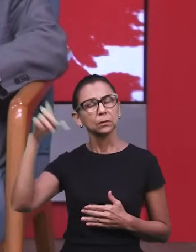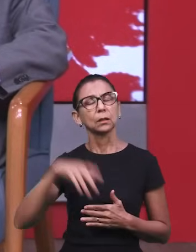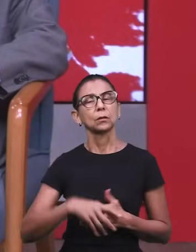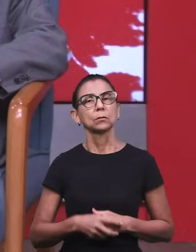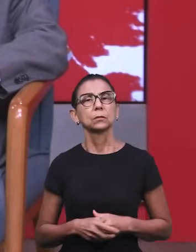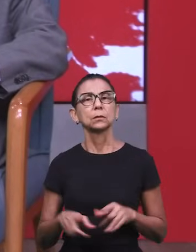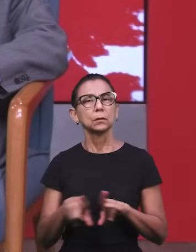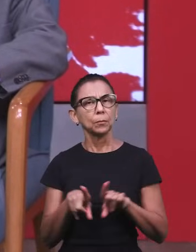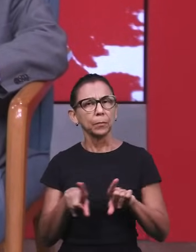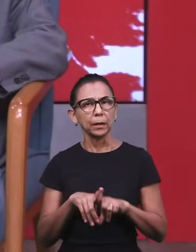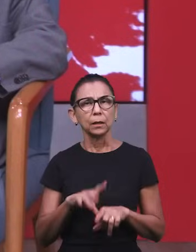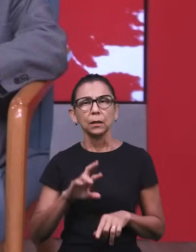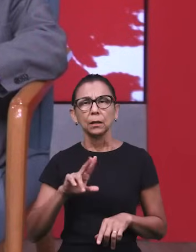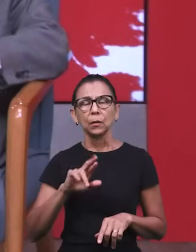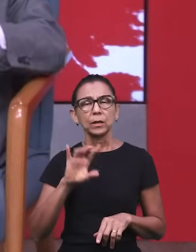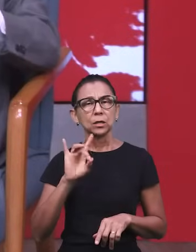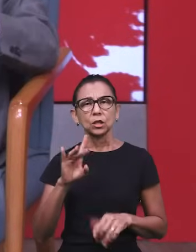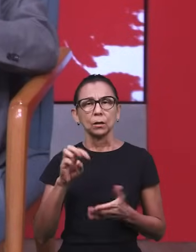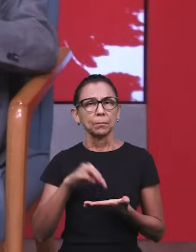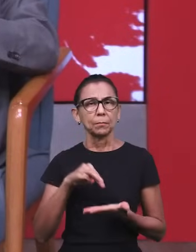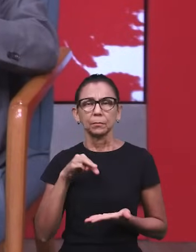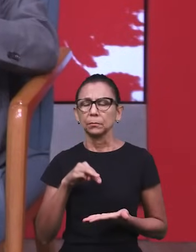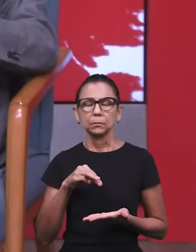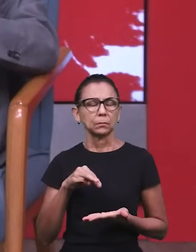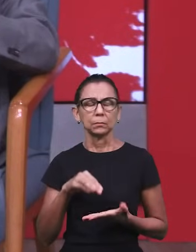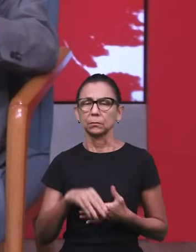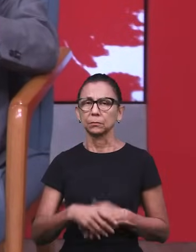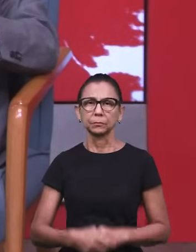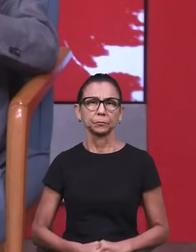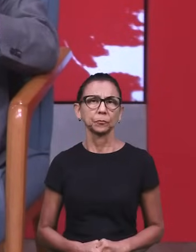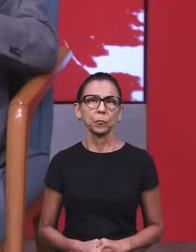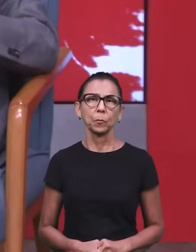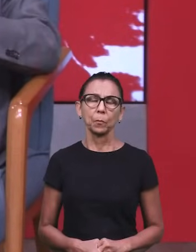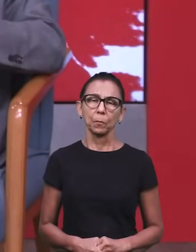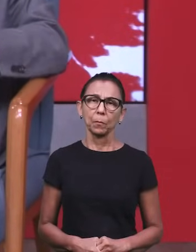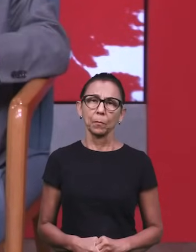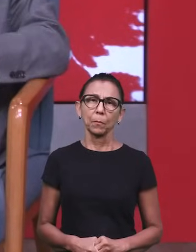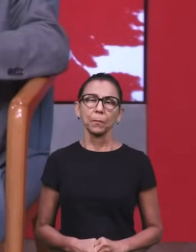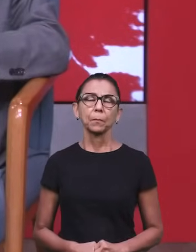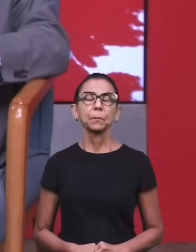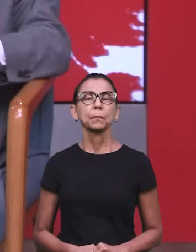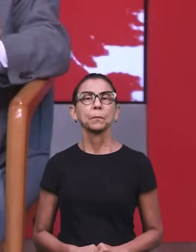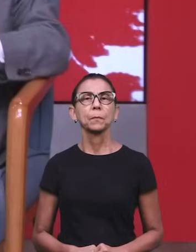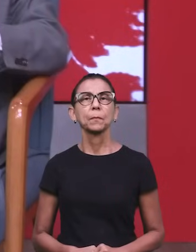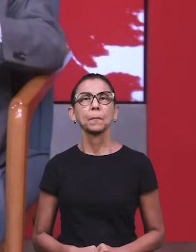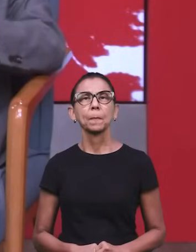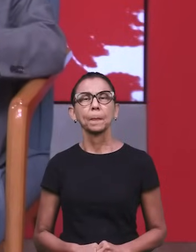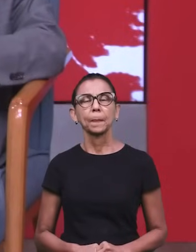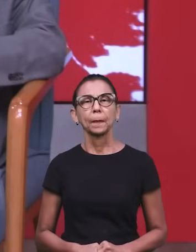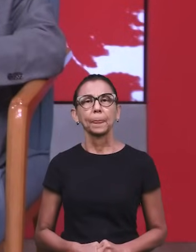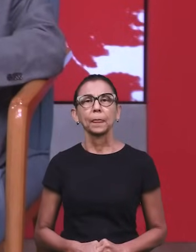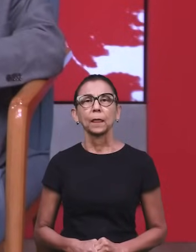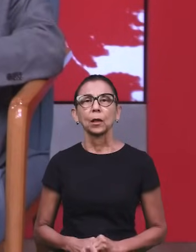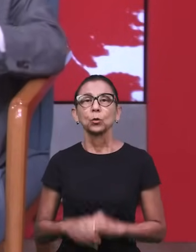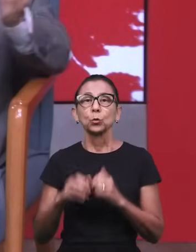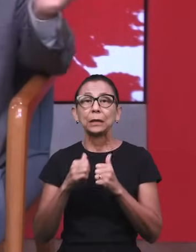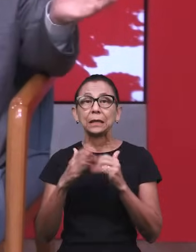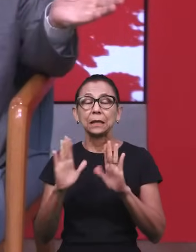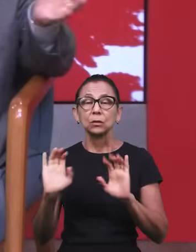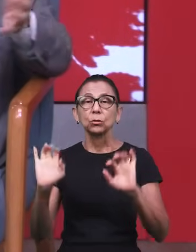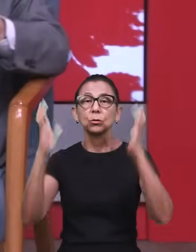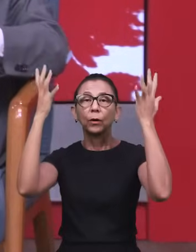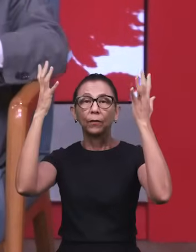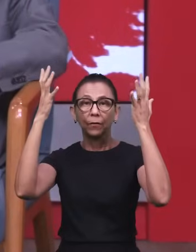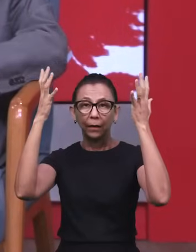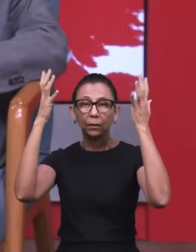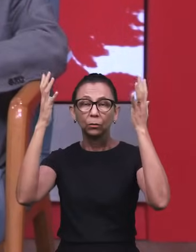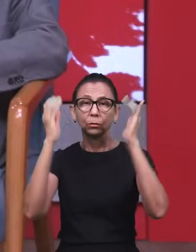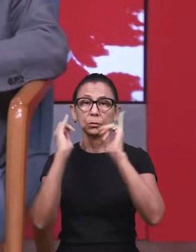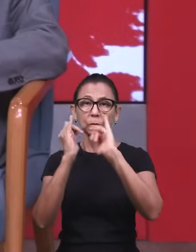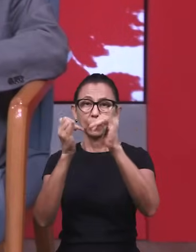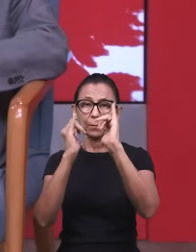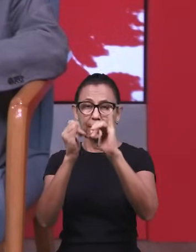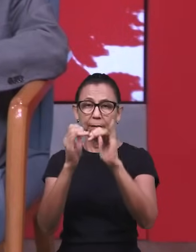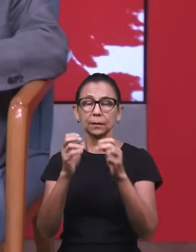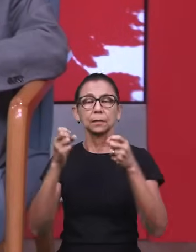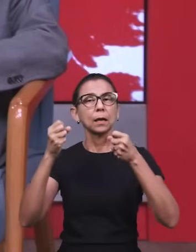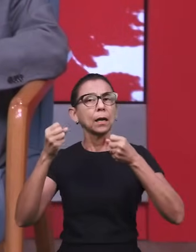isso então nosso o objetivo não era simplesmente denominacional isso foi dito no início do evento o